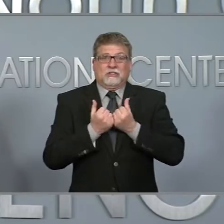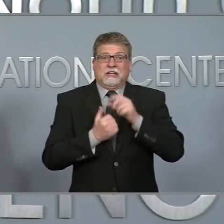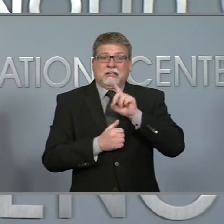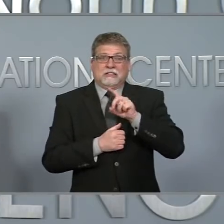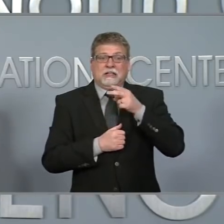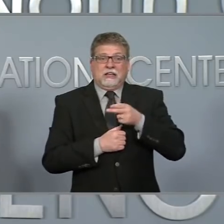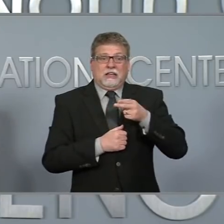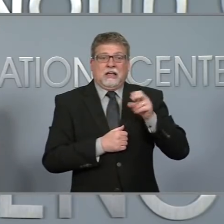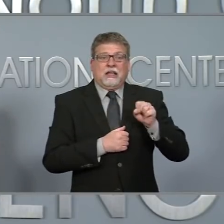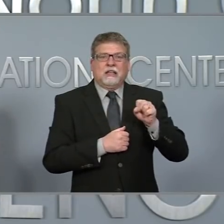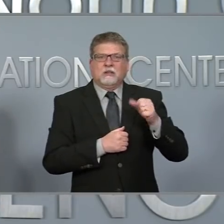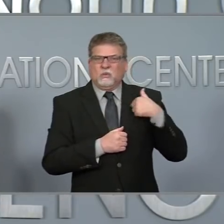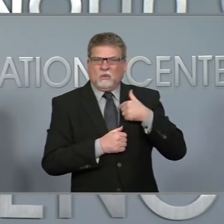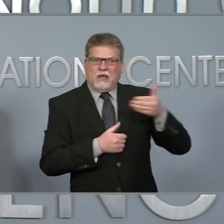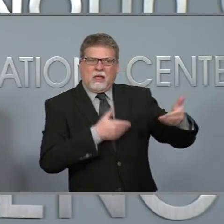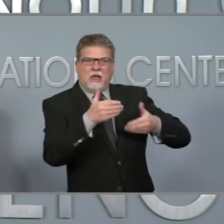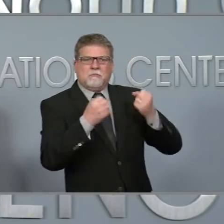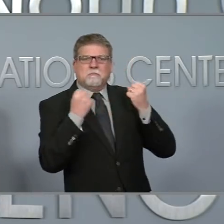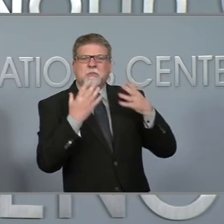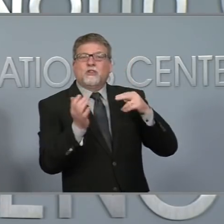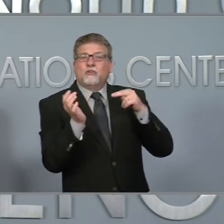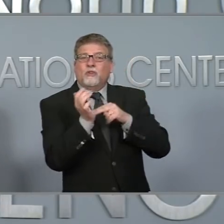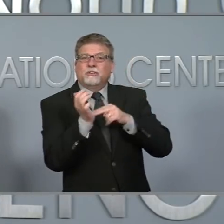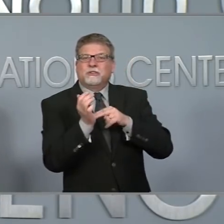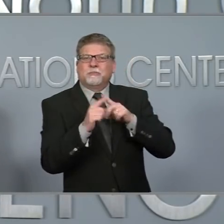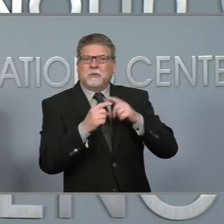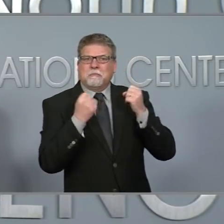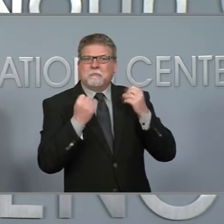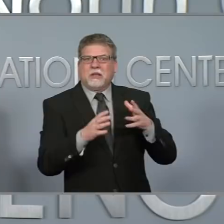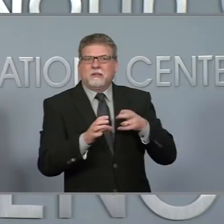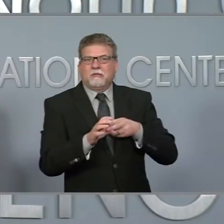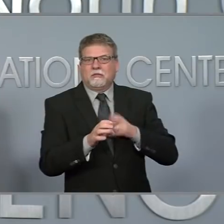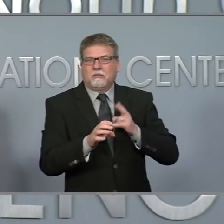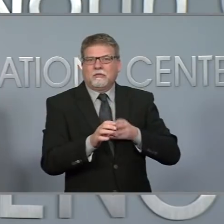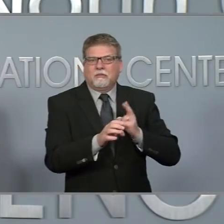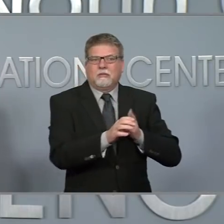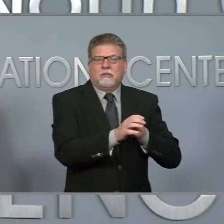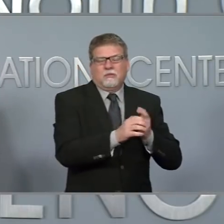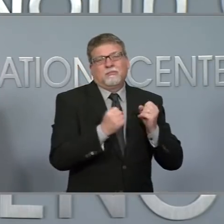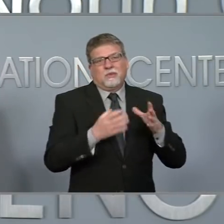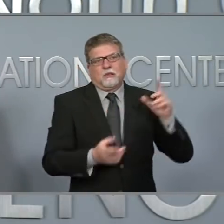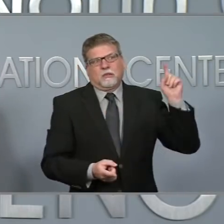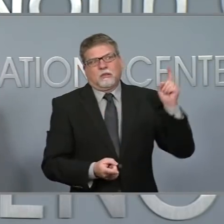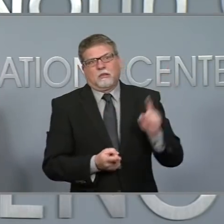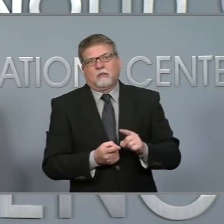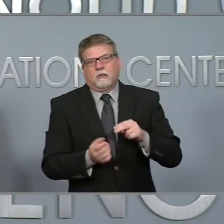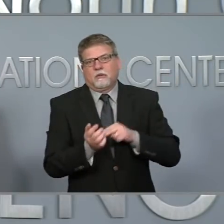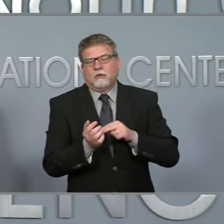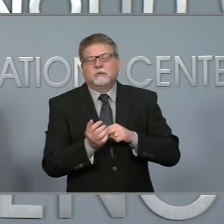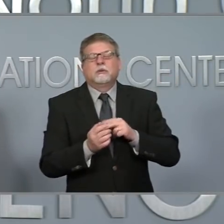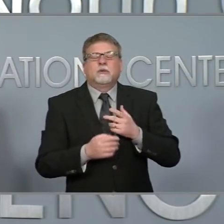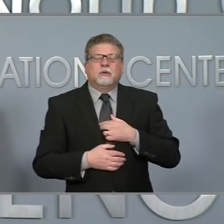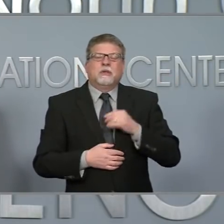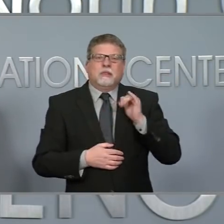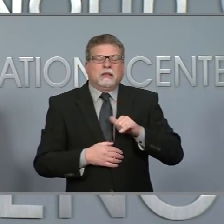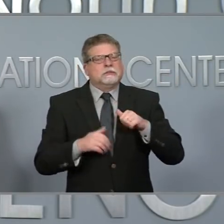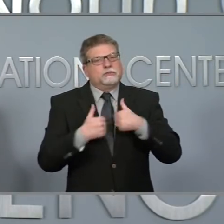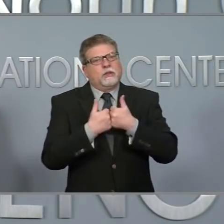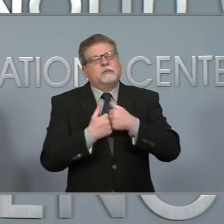salud en todas nuestras instalaciones.